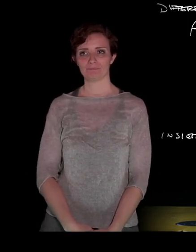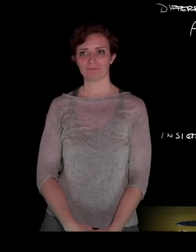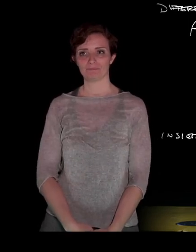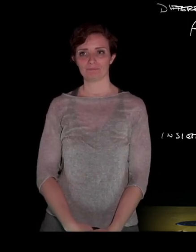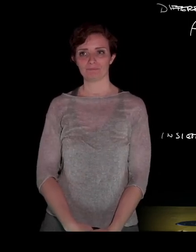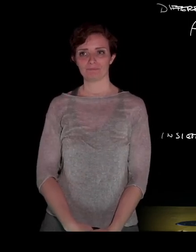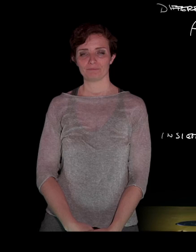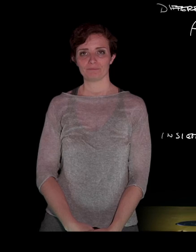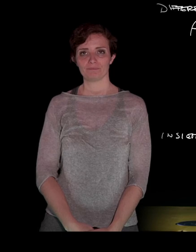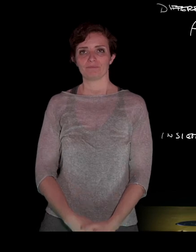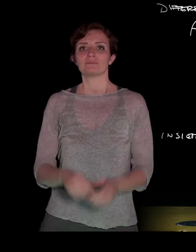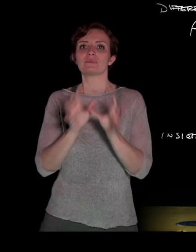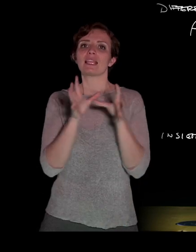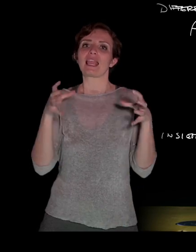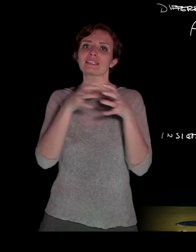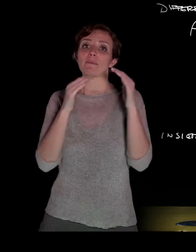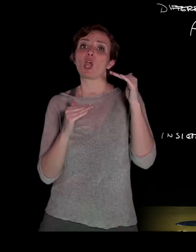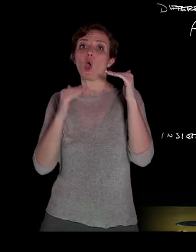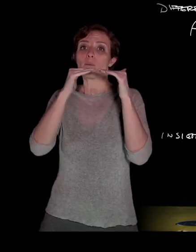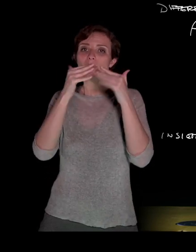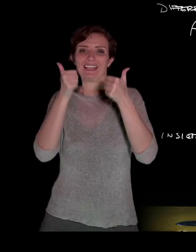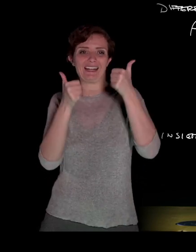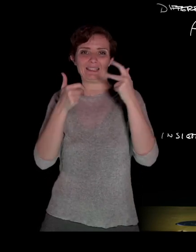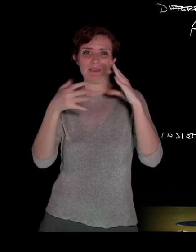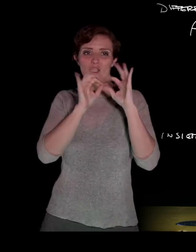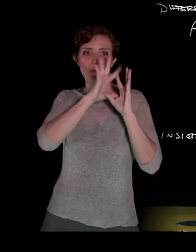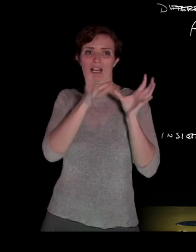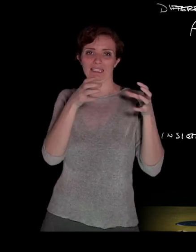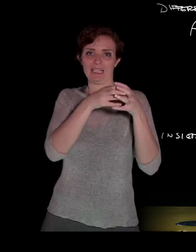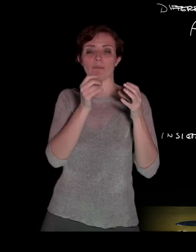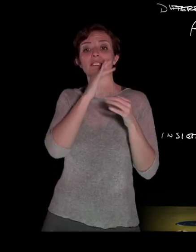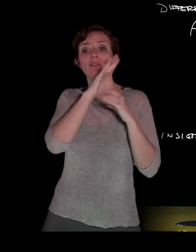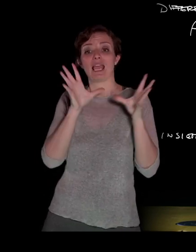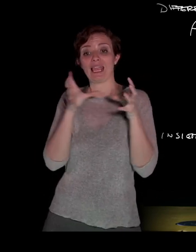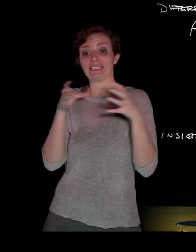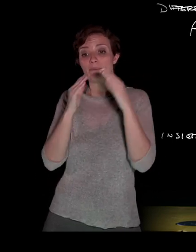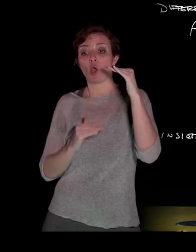L'insieme 'complementare' di un insieme... ..quindi l'insieme complementare di 'B' rispetto ad 'A',